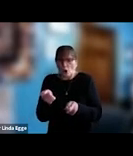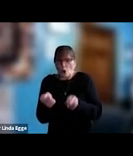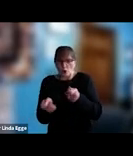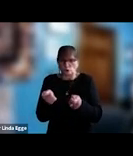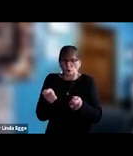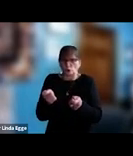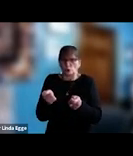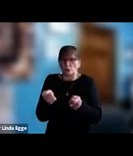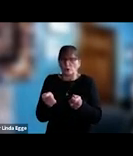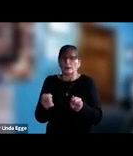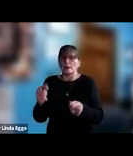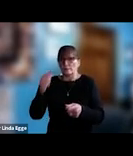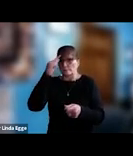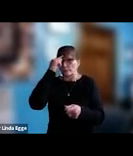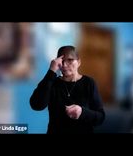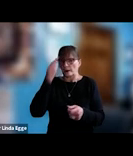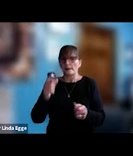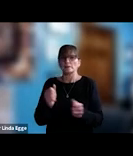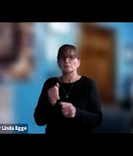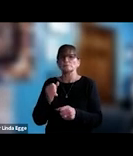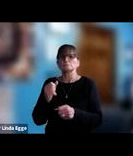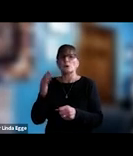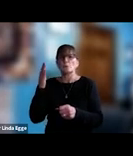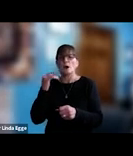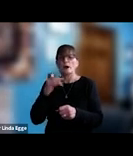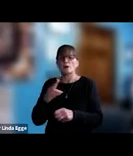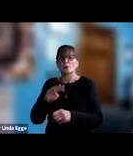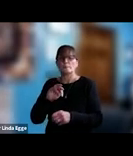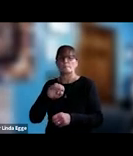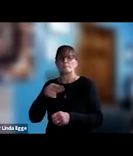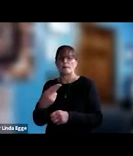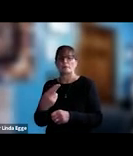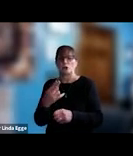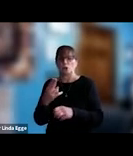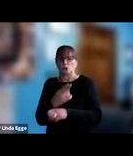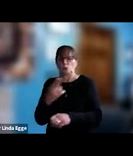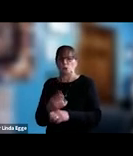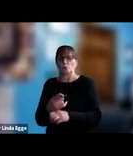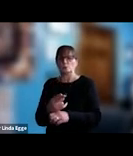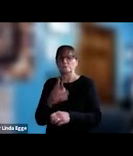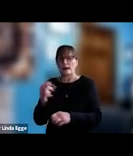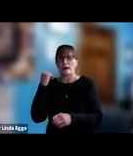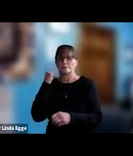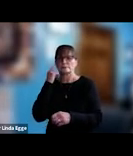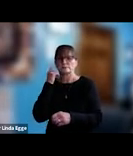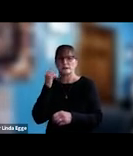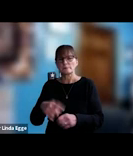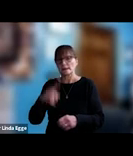"El cerebro de Paige se ha alterado debido a su uso de metanfetamina de una manera que ha agravado su enfermedad mental y sus presuntas discapacidades de desarrollo".